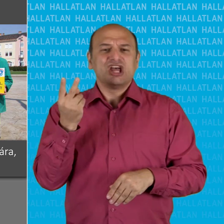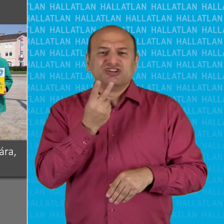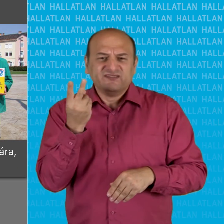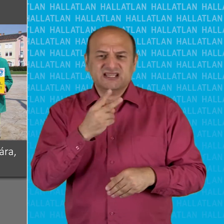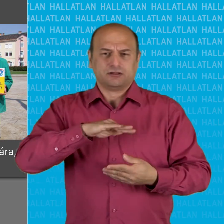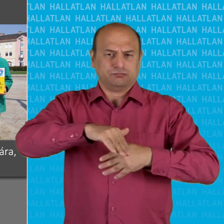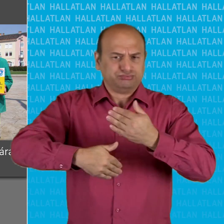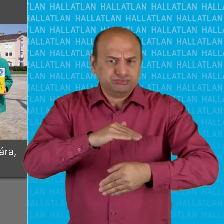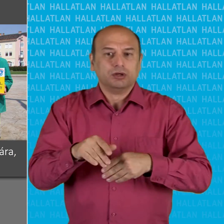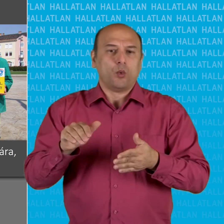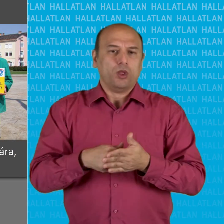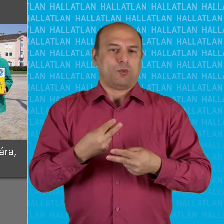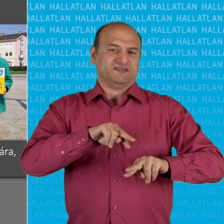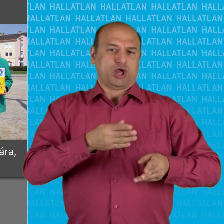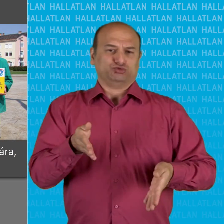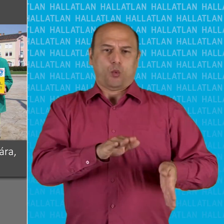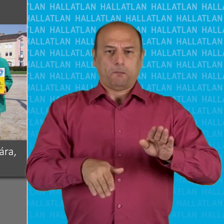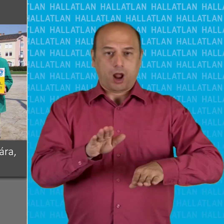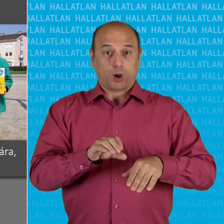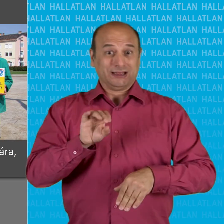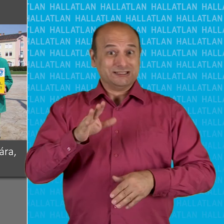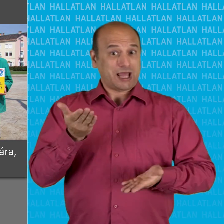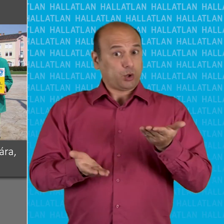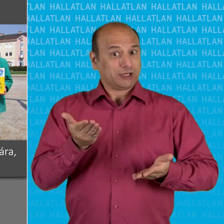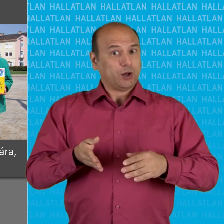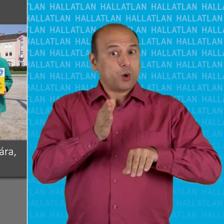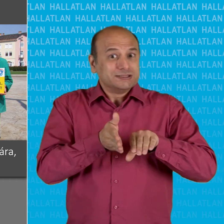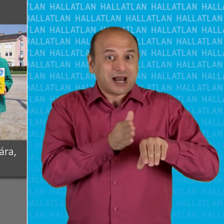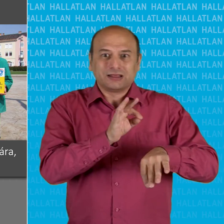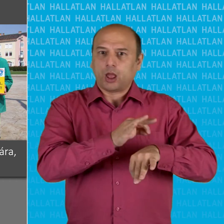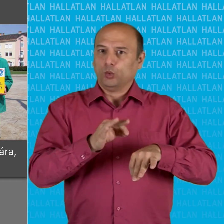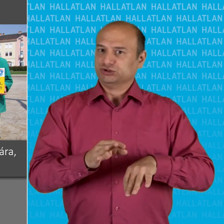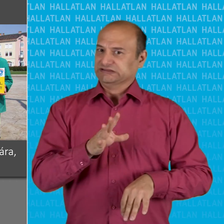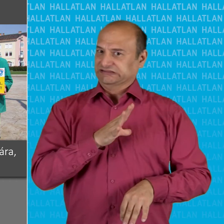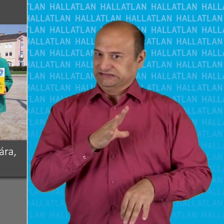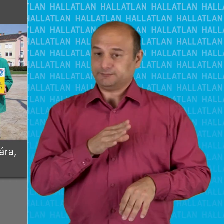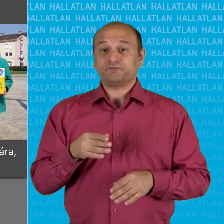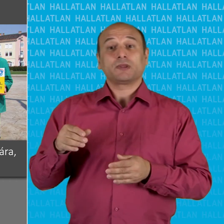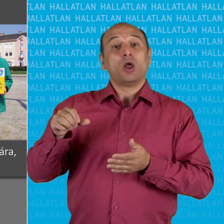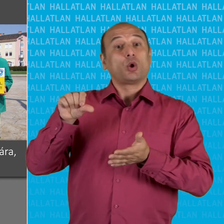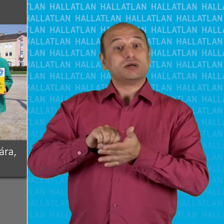hogy ecetes vízzel mossam át és csomagoljam el az elöl maradt 15 kilogramm szeletelt húst.